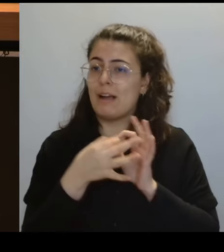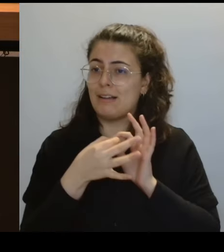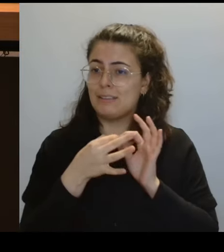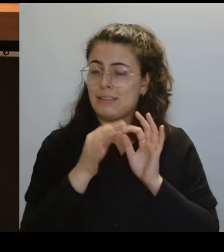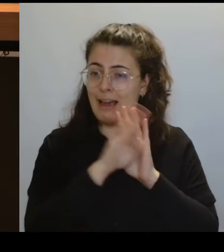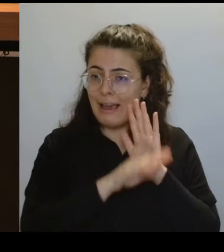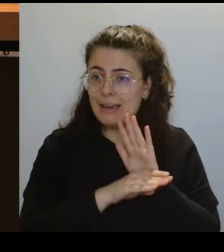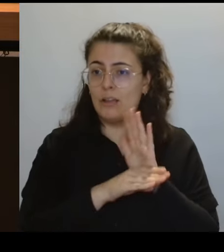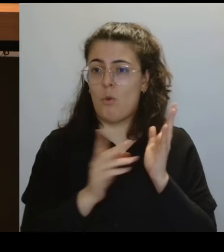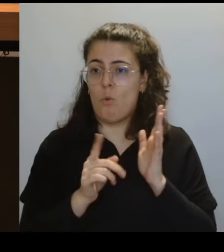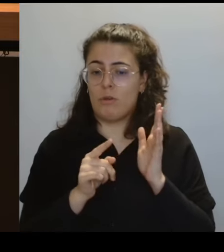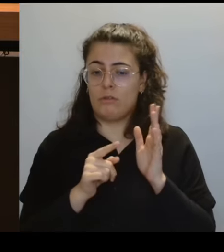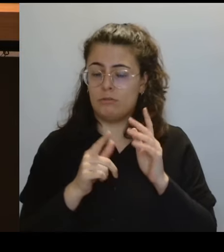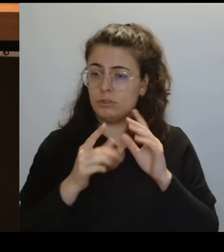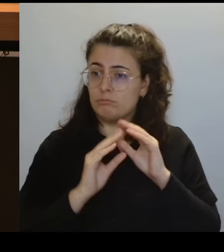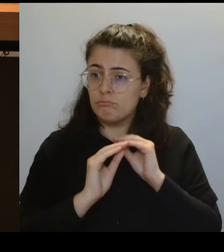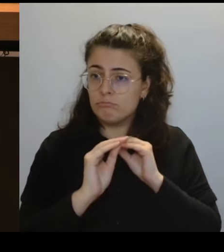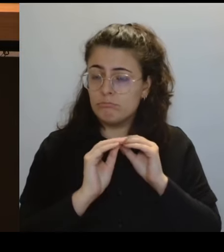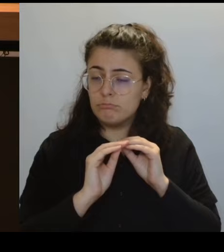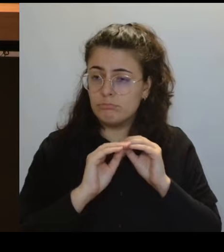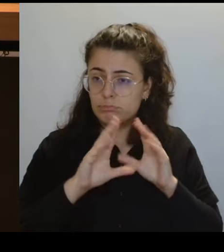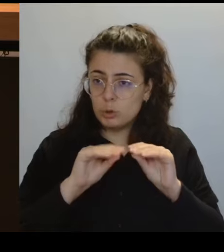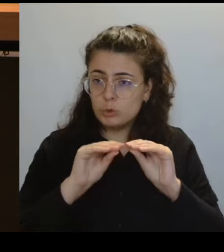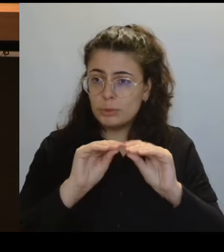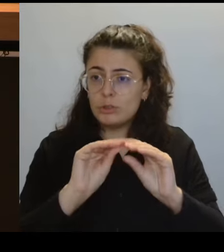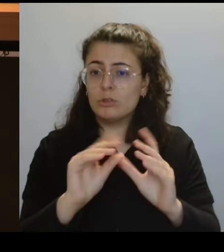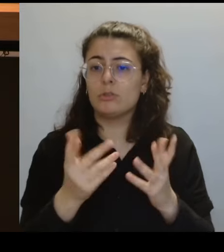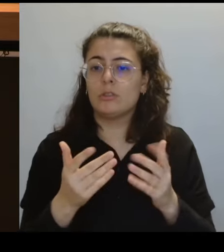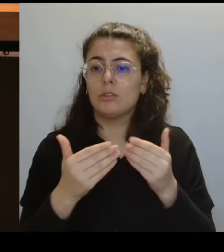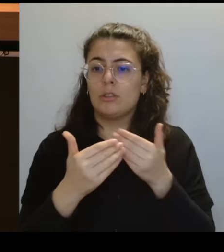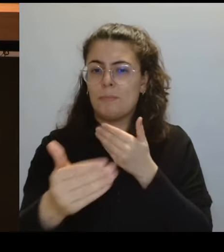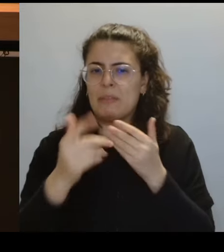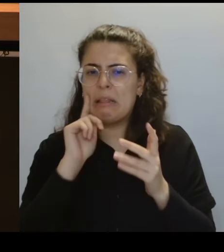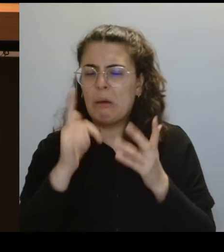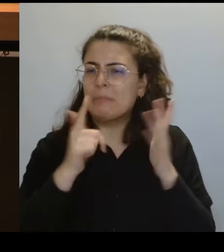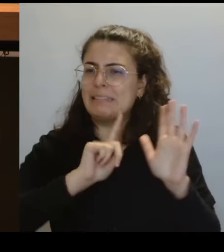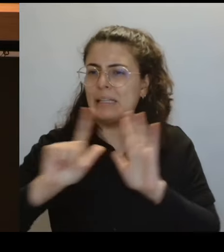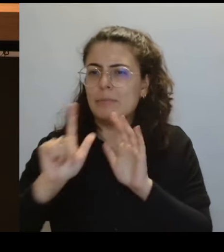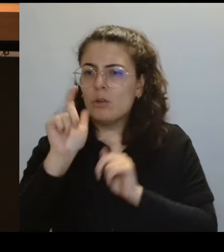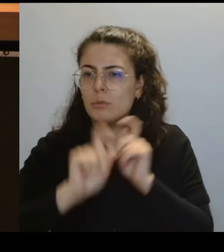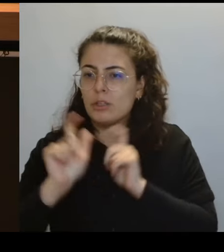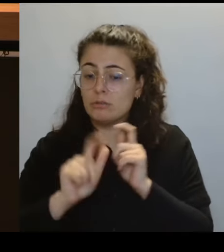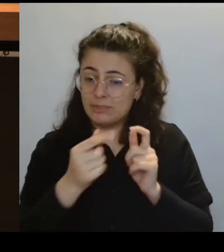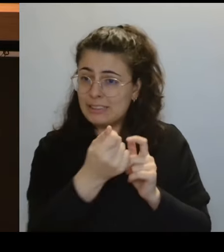auch, dass die es sind, glaube ich, fast 7.000 Menschen ihre Kohle wieder kriegen, dass sie diese 60 € wieder